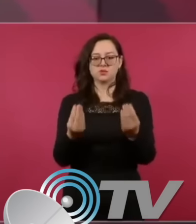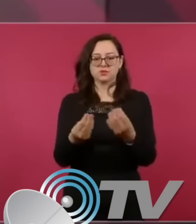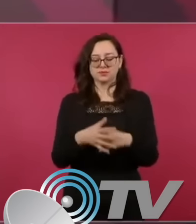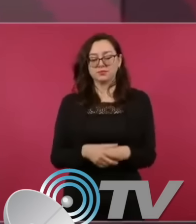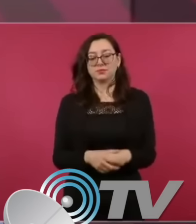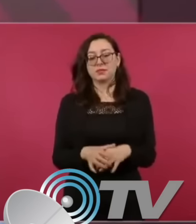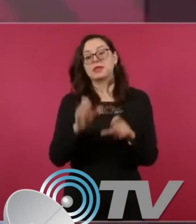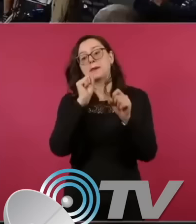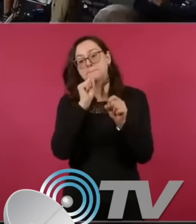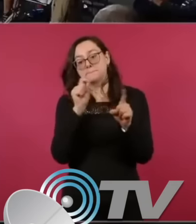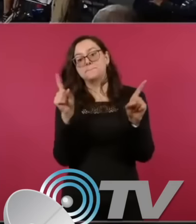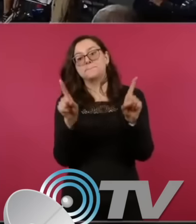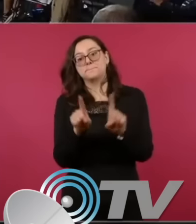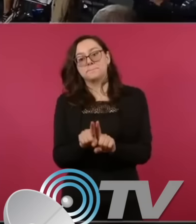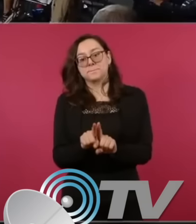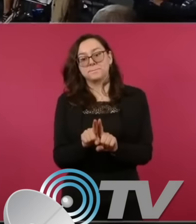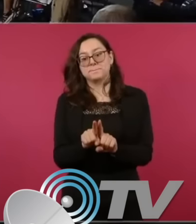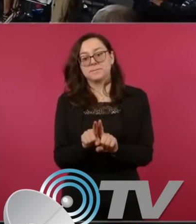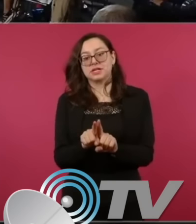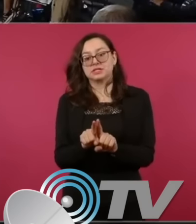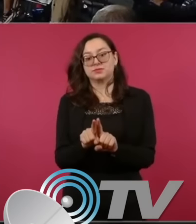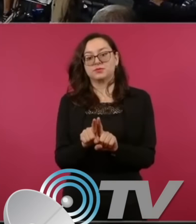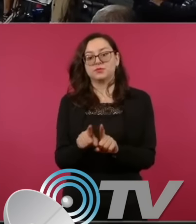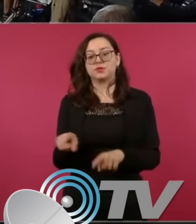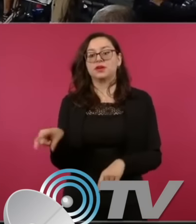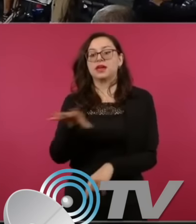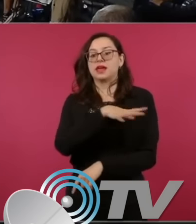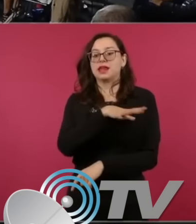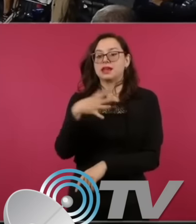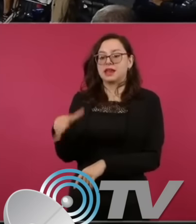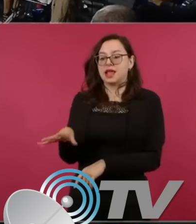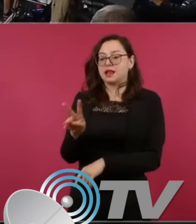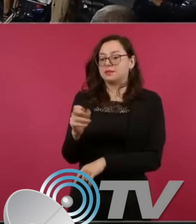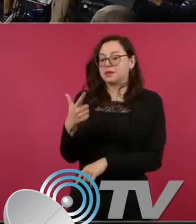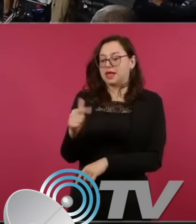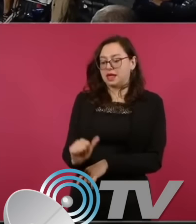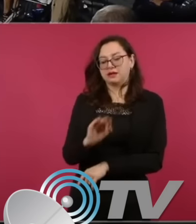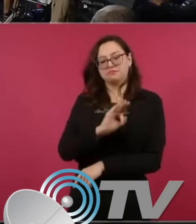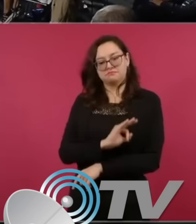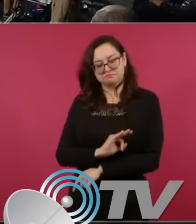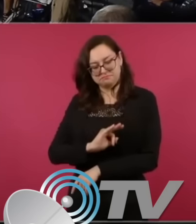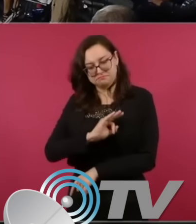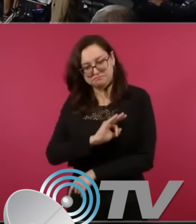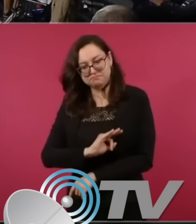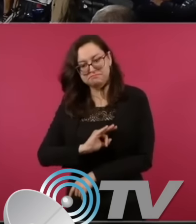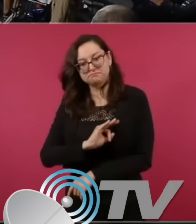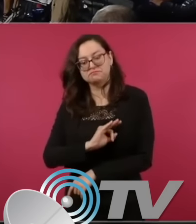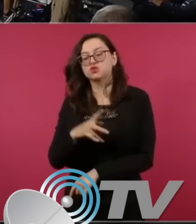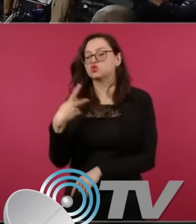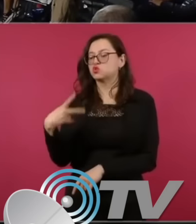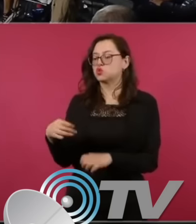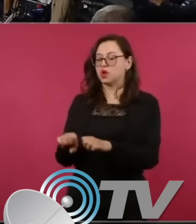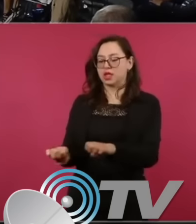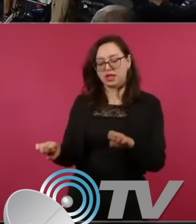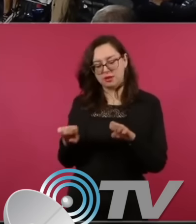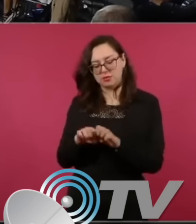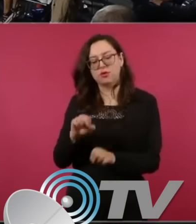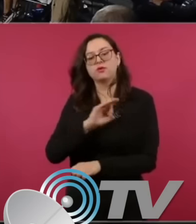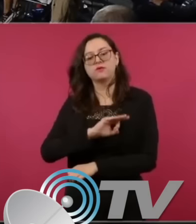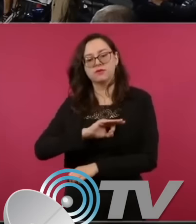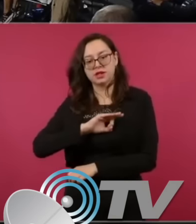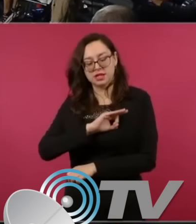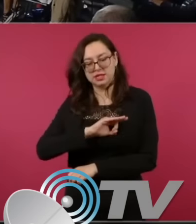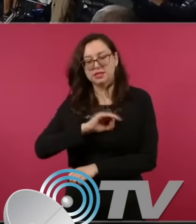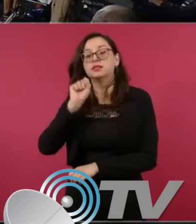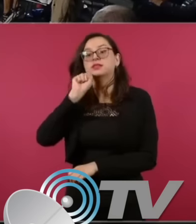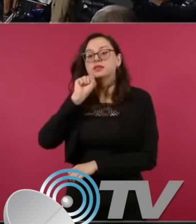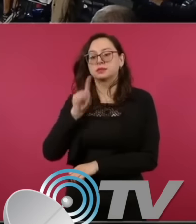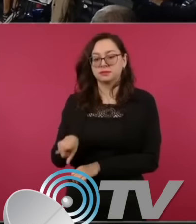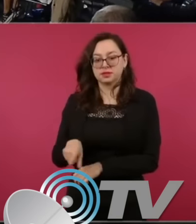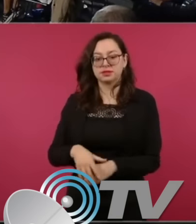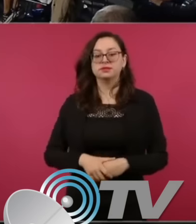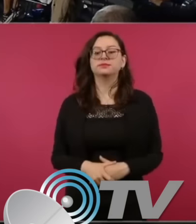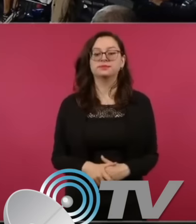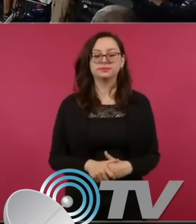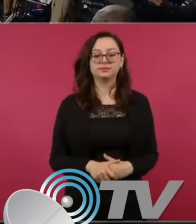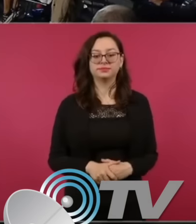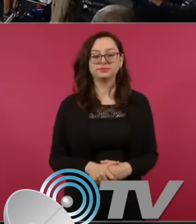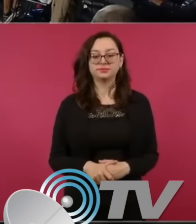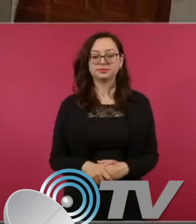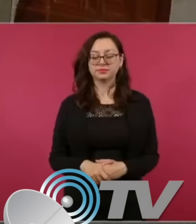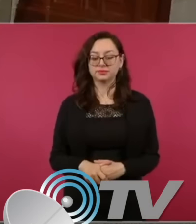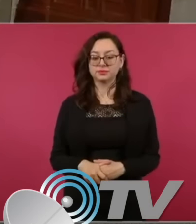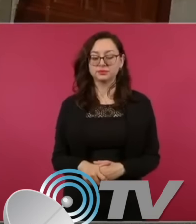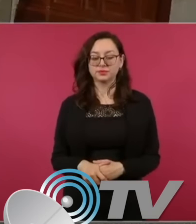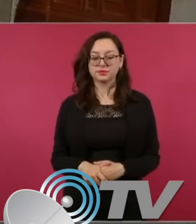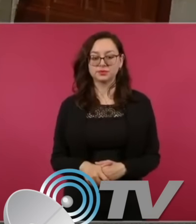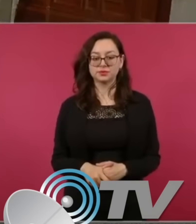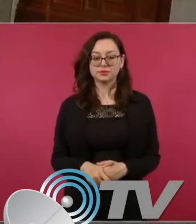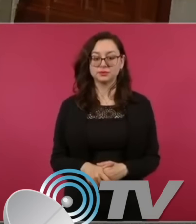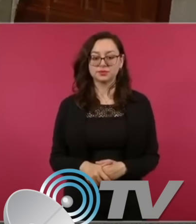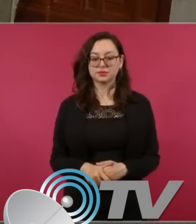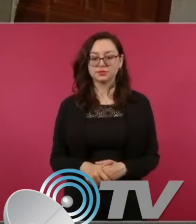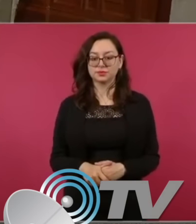pues al general Vega a todo su equipo me gustaría que este se